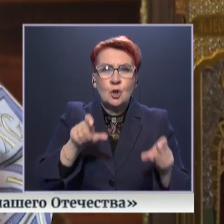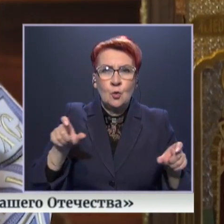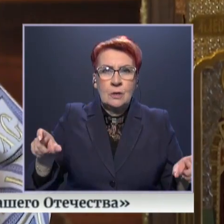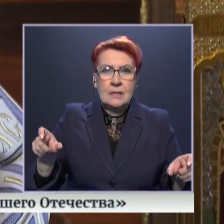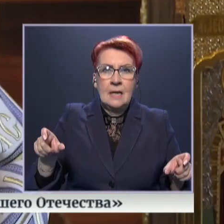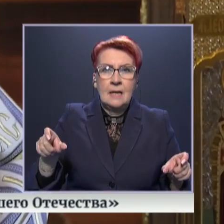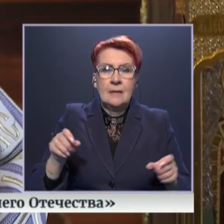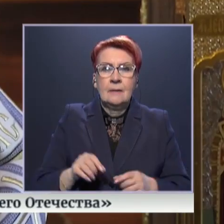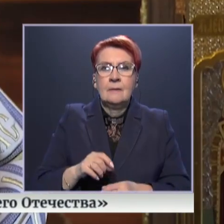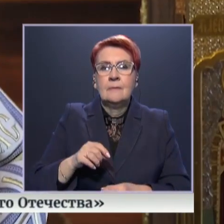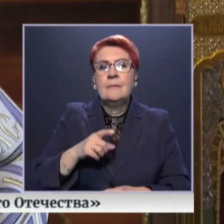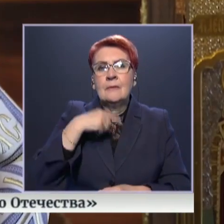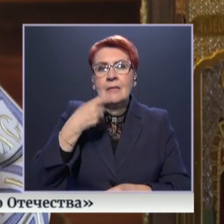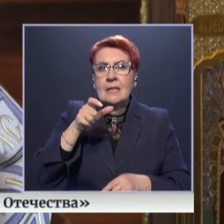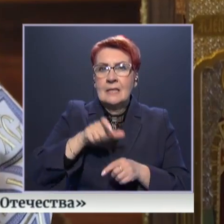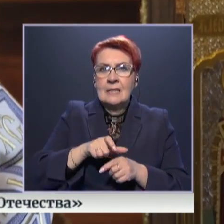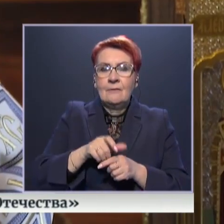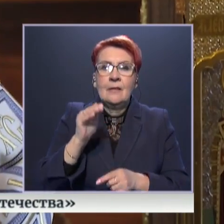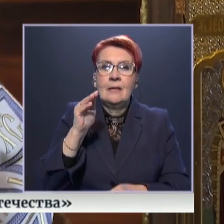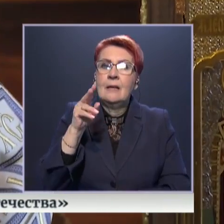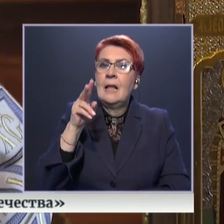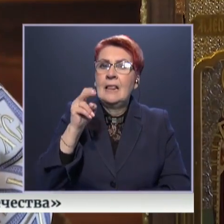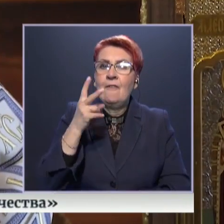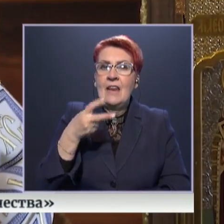слова преподобного лаврентия чем ниговского Украина